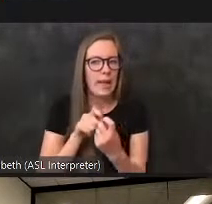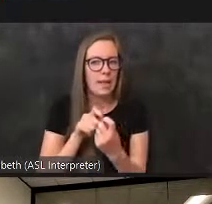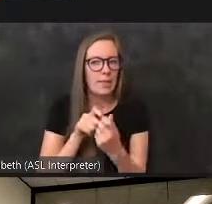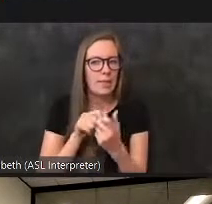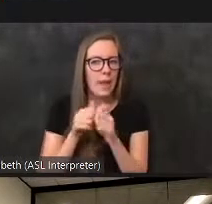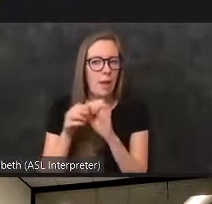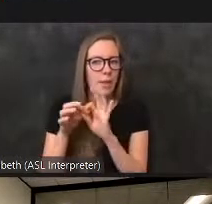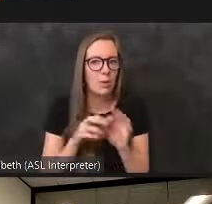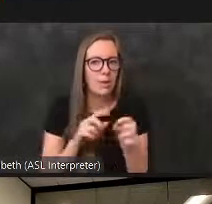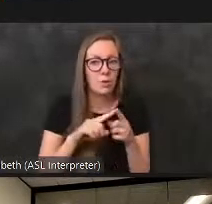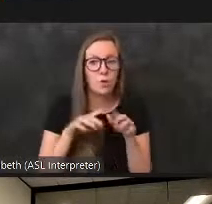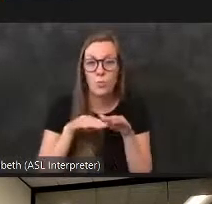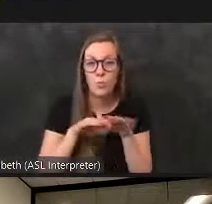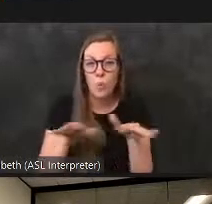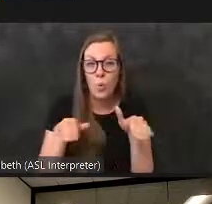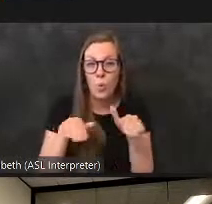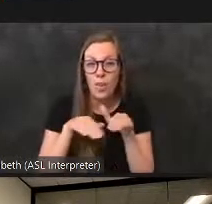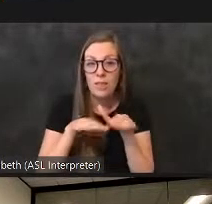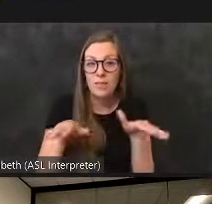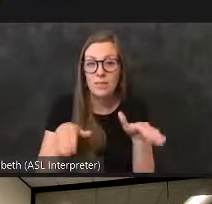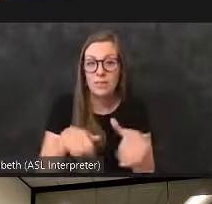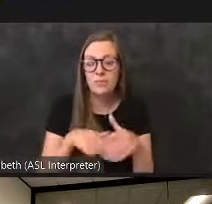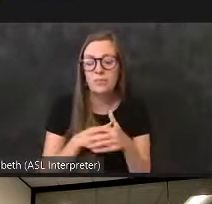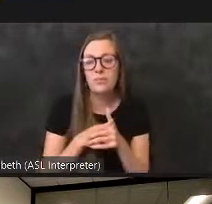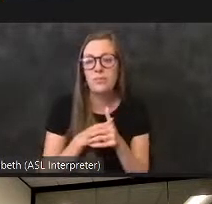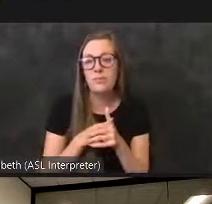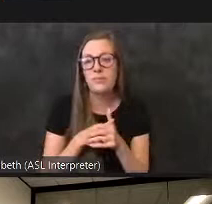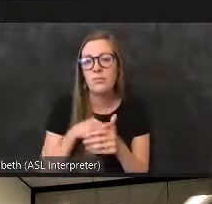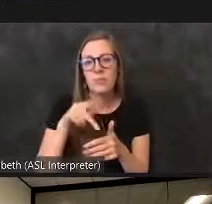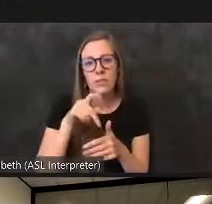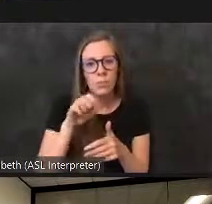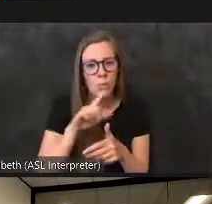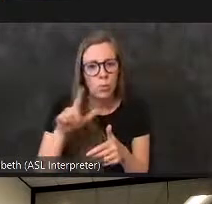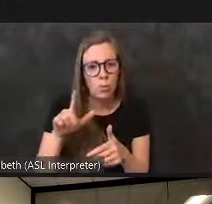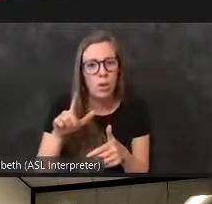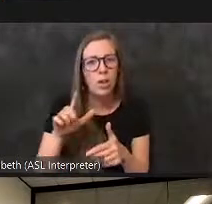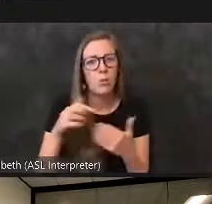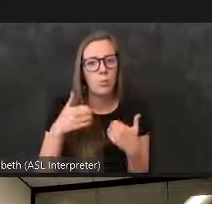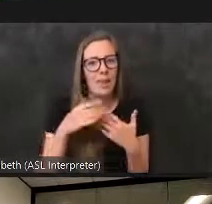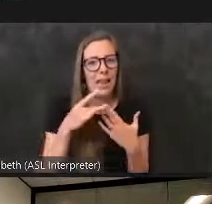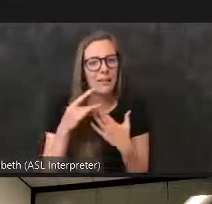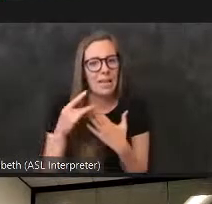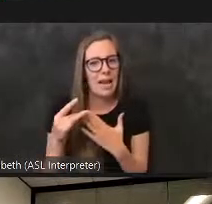pregunta con respecto a albercas o piscinas, las albercas o piscinas y las